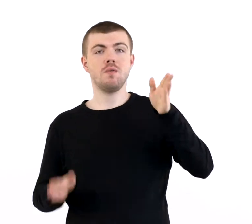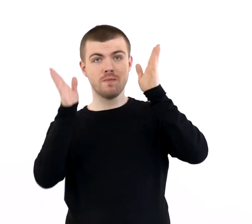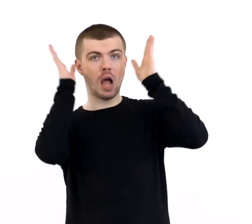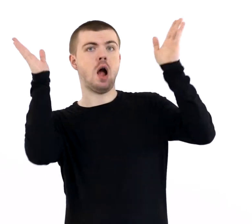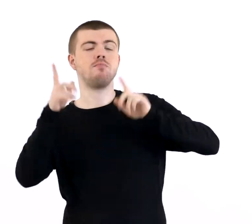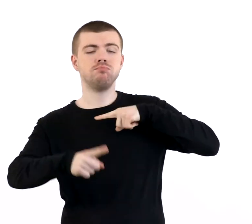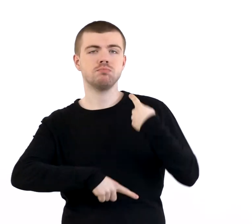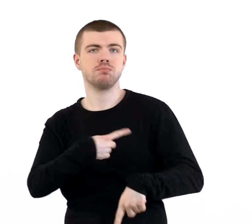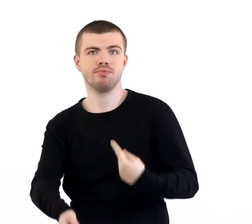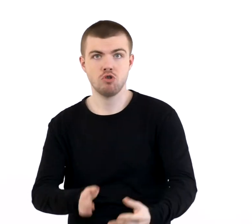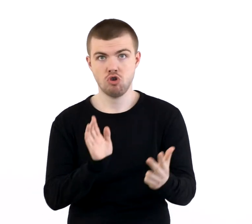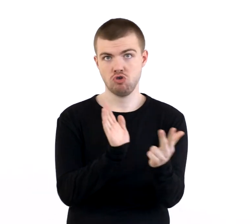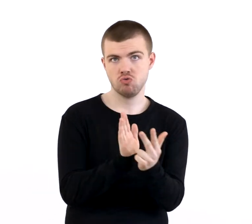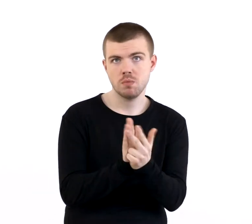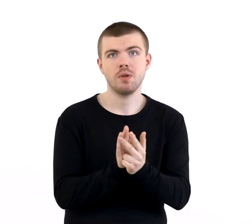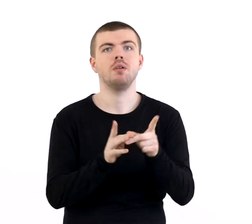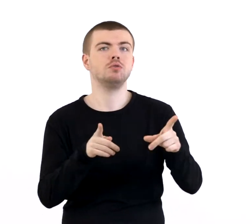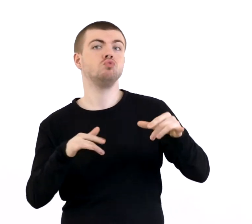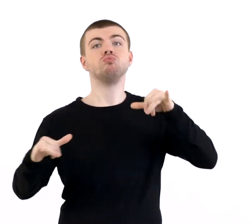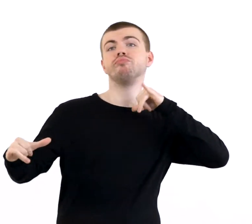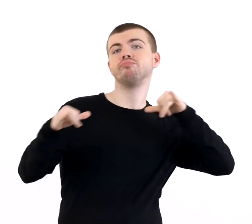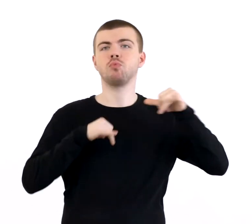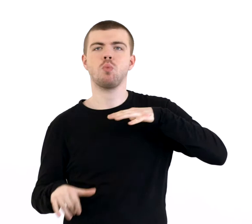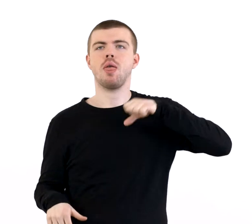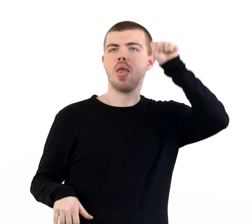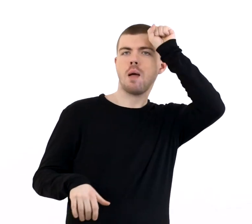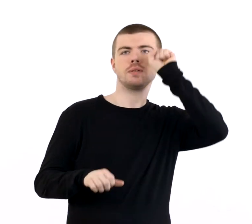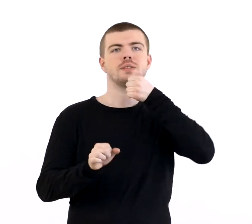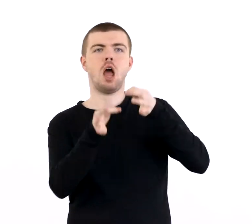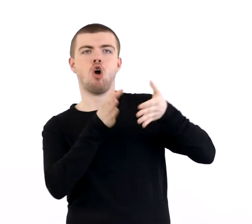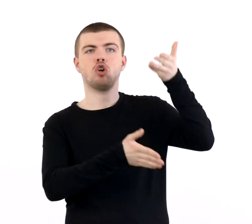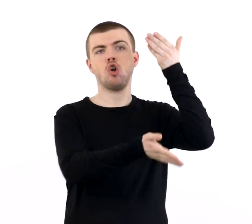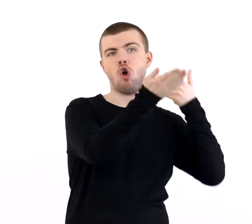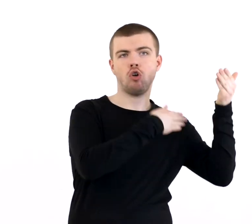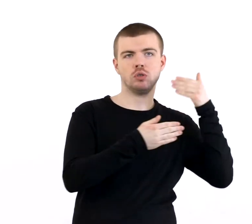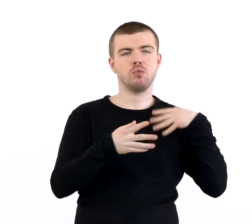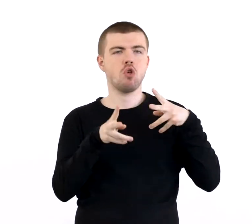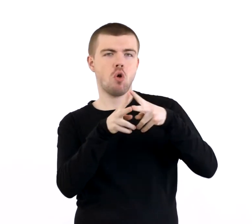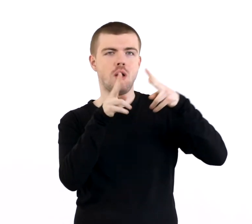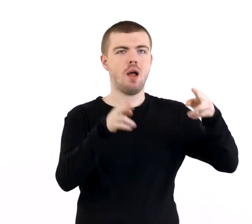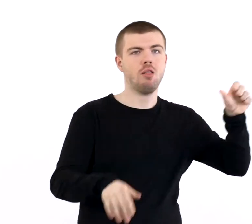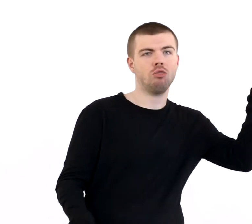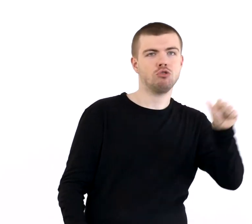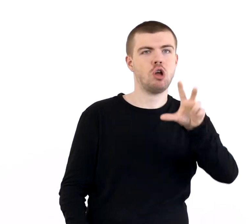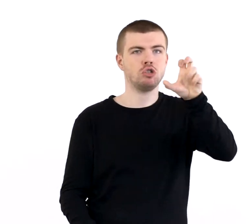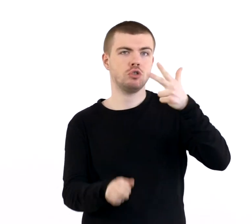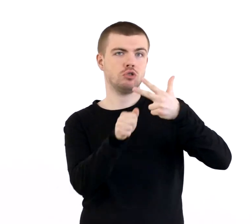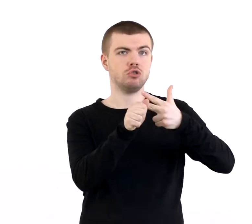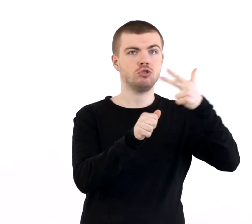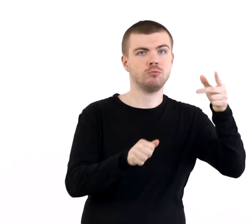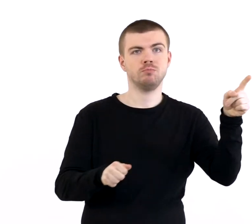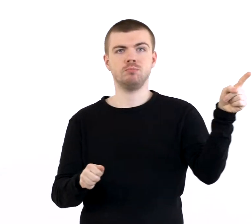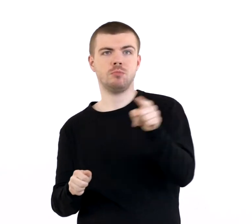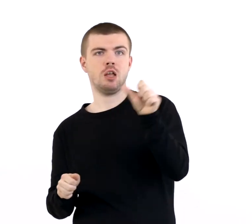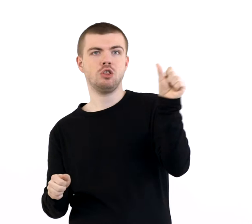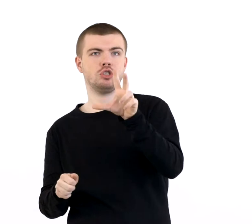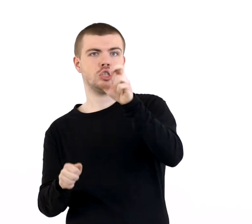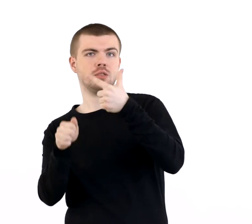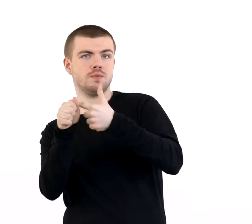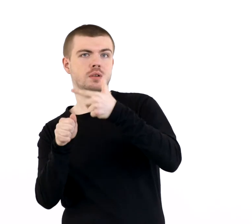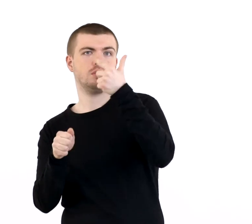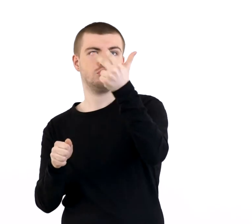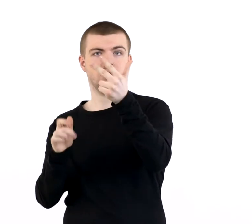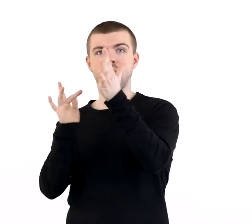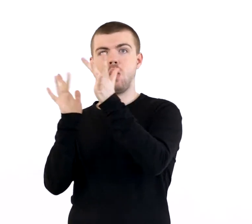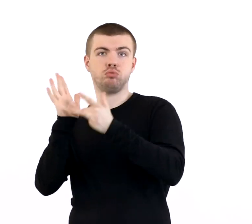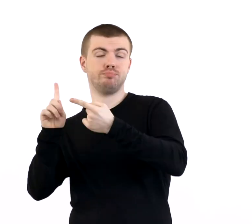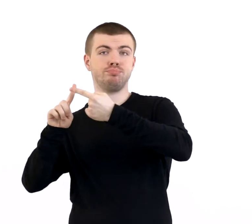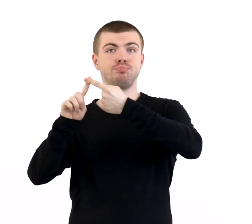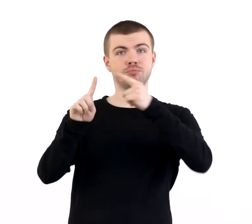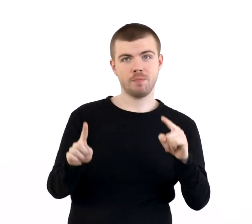faraona z XVIII dynastii rządzącego starożytnym Egiptem w okresie 1333-1323 p.n.e.